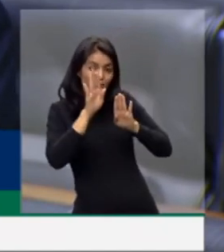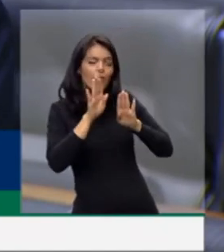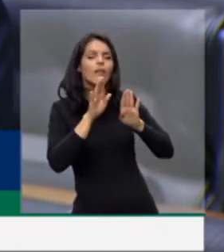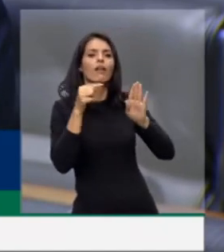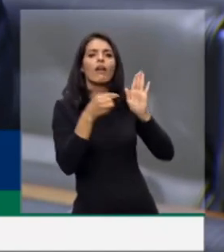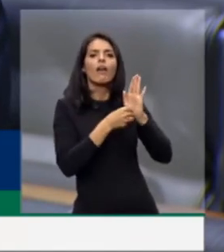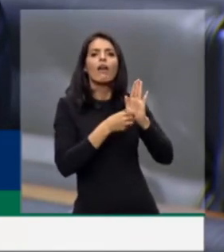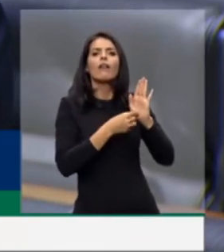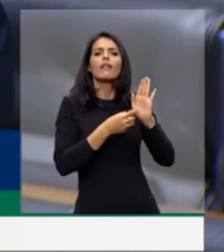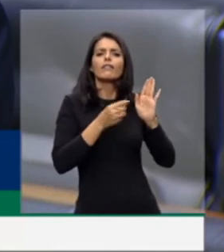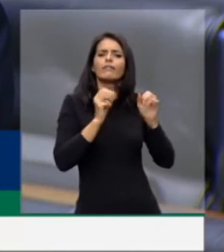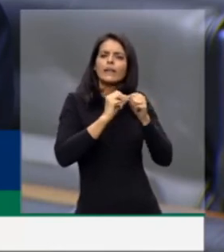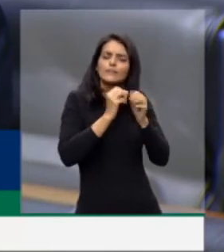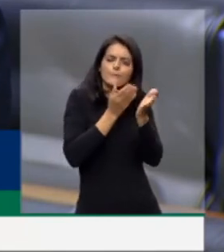GESTOR NÃO CONSEGUIA FAZER UM